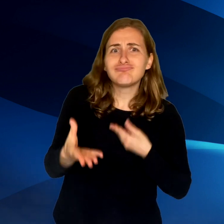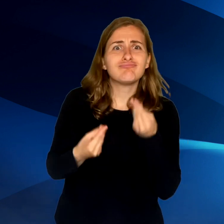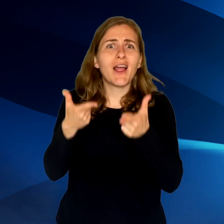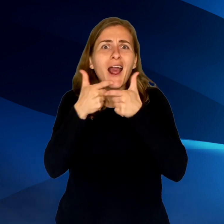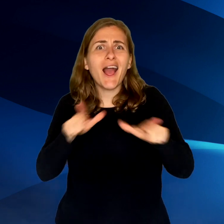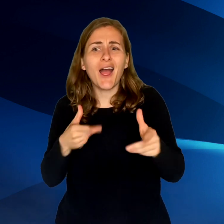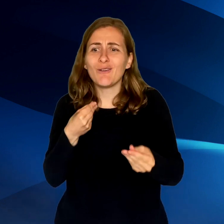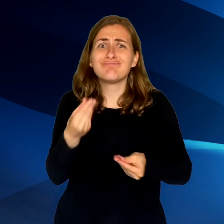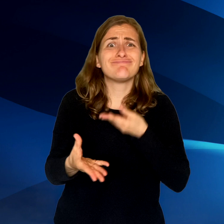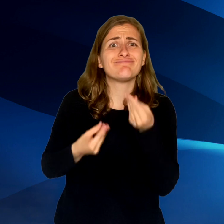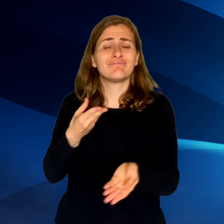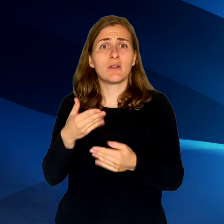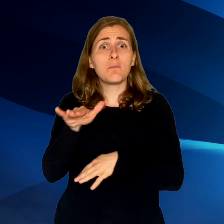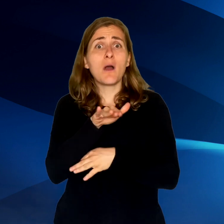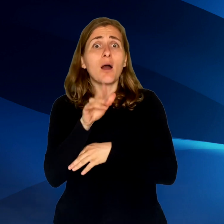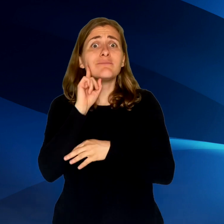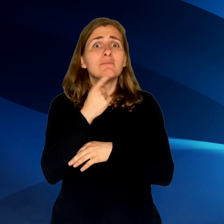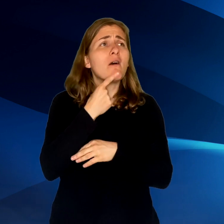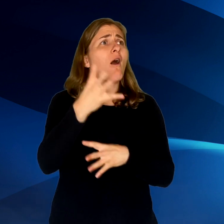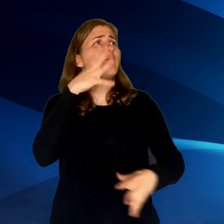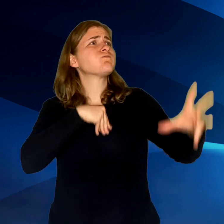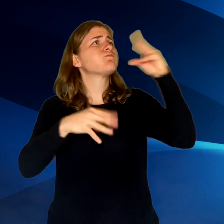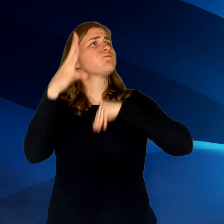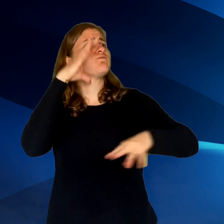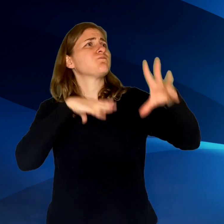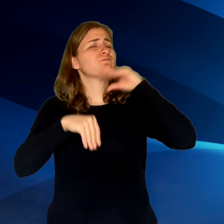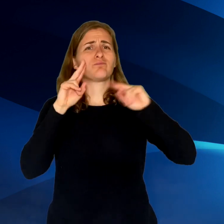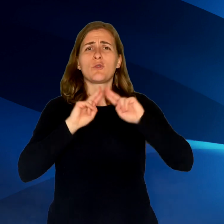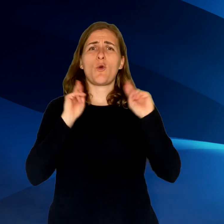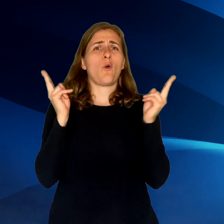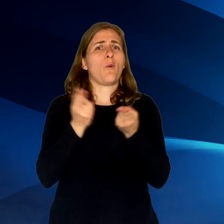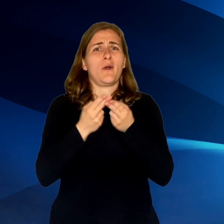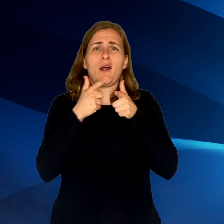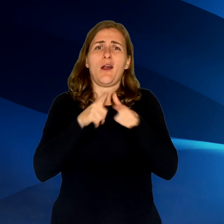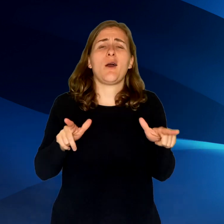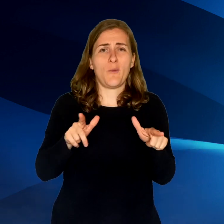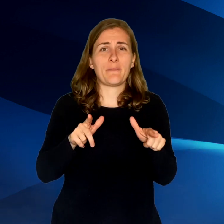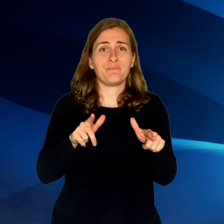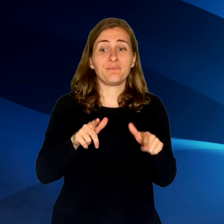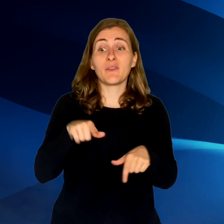sono parte integrante della completa acquisizione della lingua dei segni da parte dei bambini sordi e delle loro famiglie,